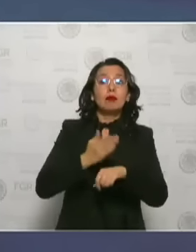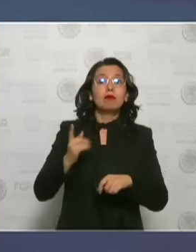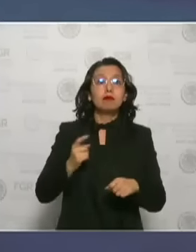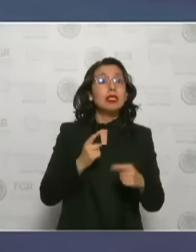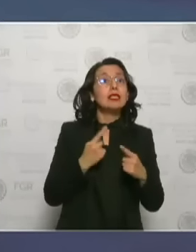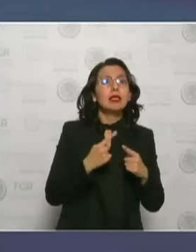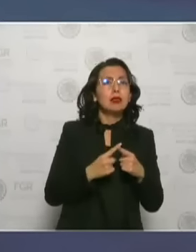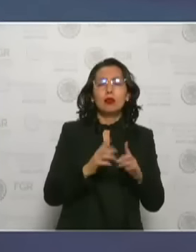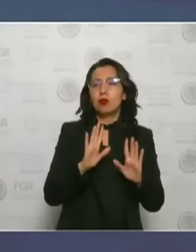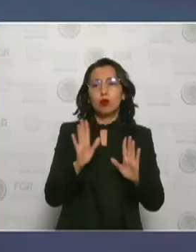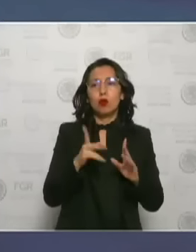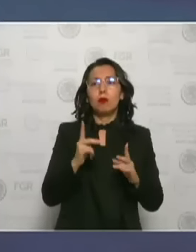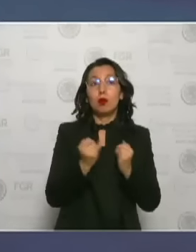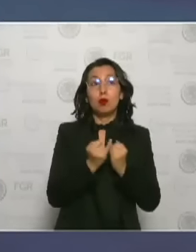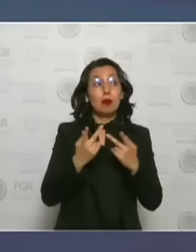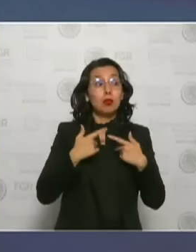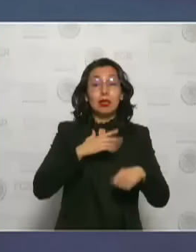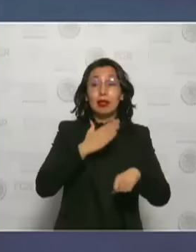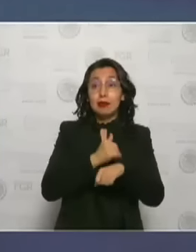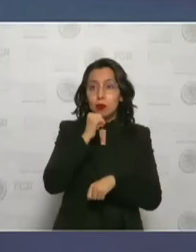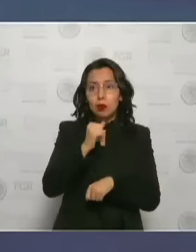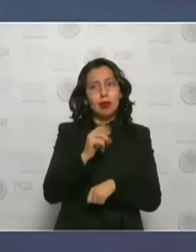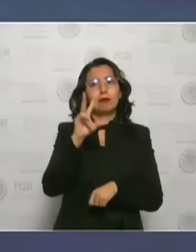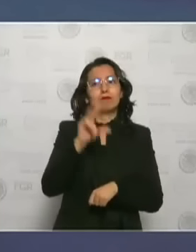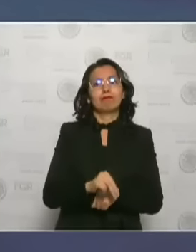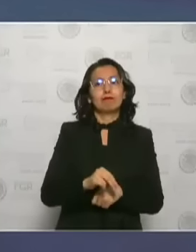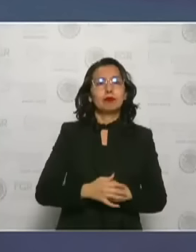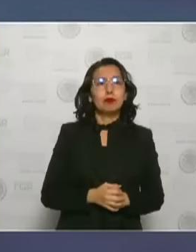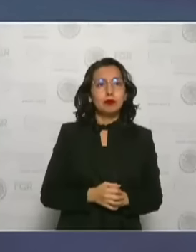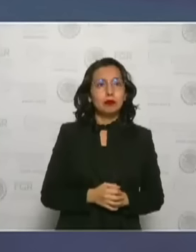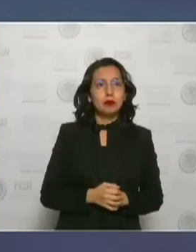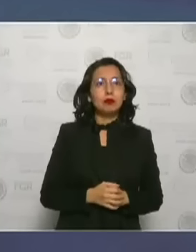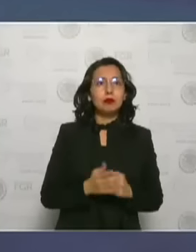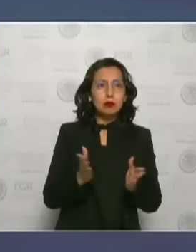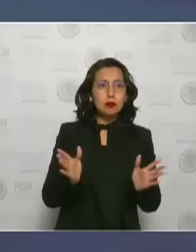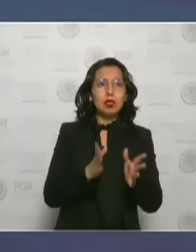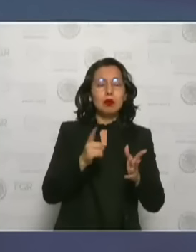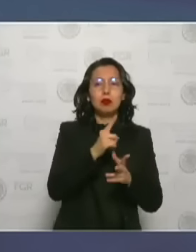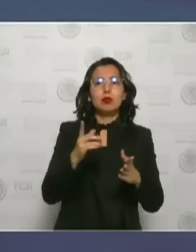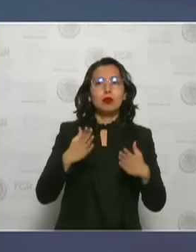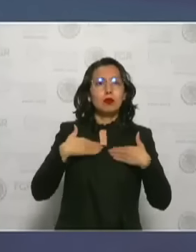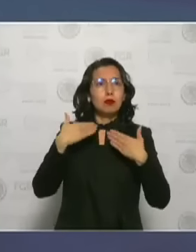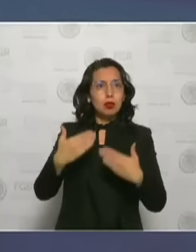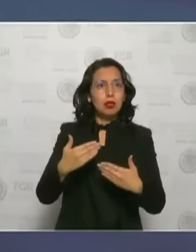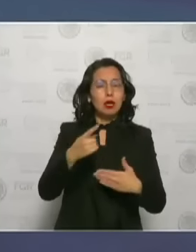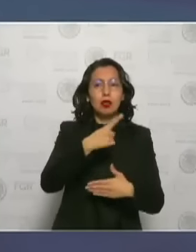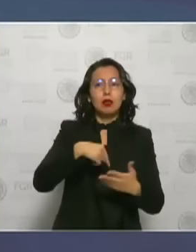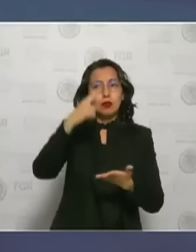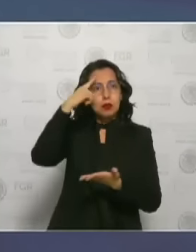tampoco habrá impunidad. A quienes delinquen, a quienes lastiman, a quienes creen que pueden